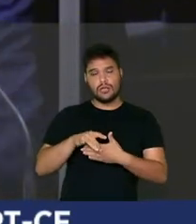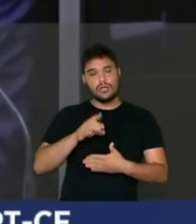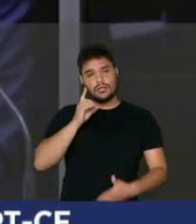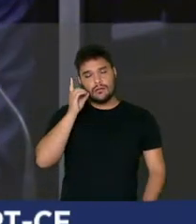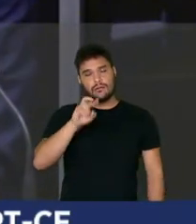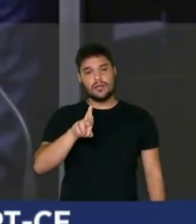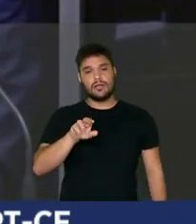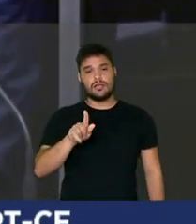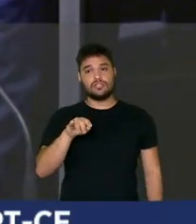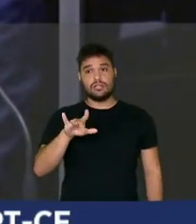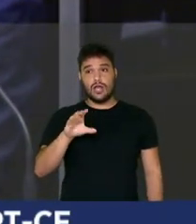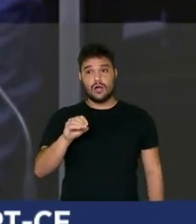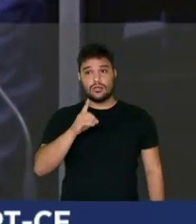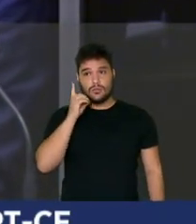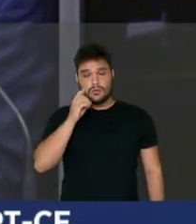NOSSO LÍDER, DEPUTADO REGINALDO DE AUTORIA DA